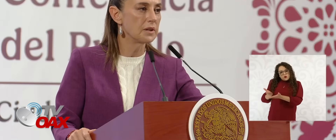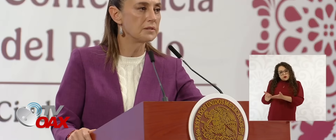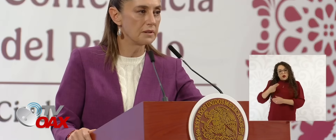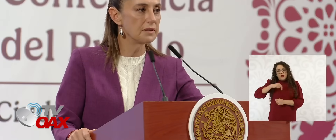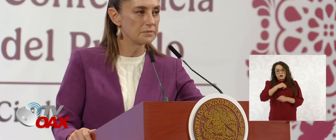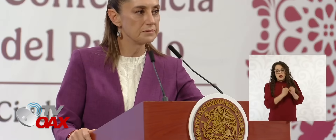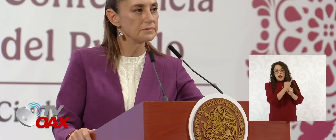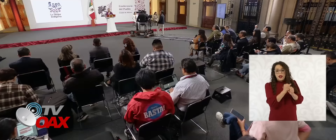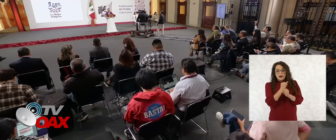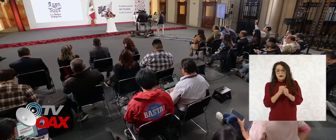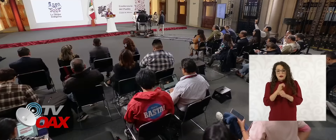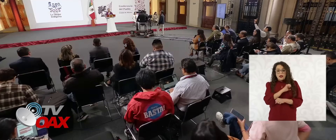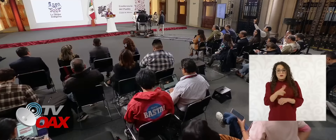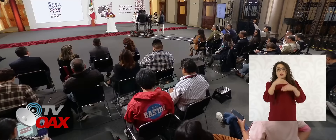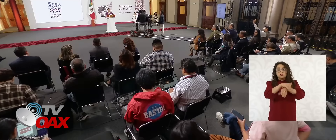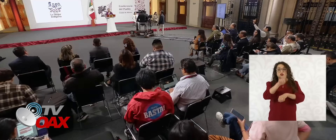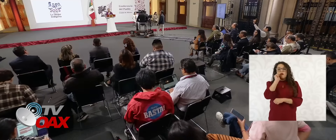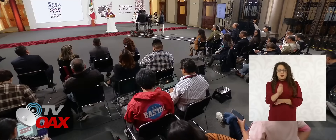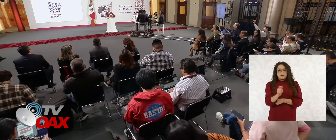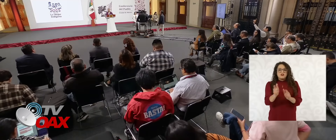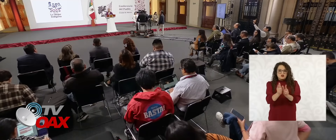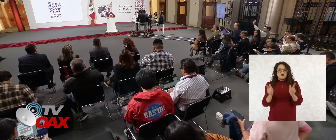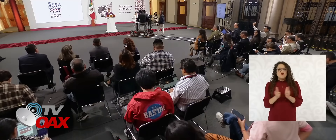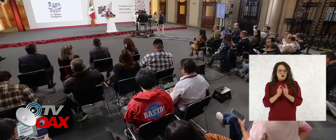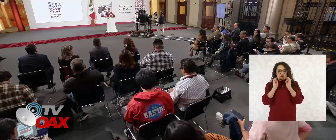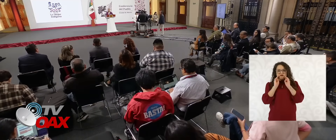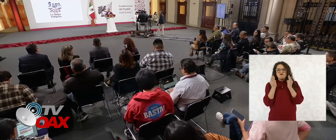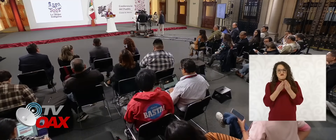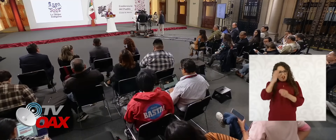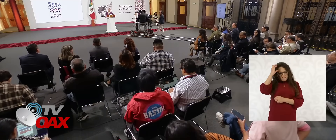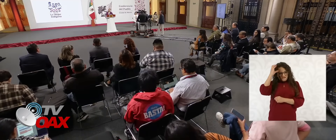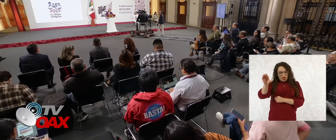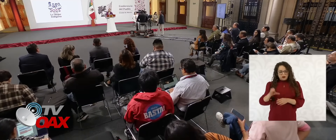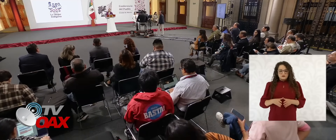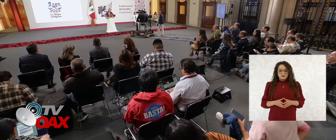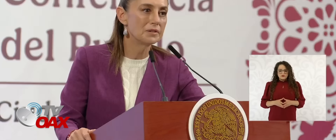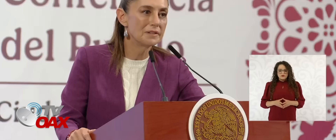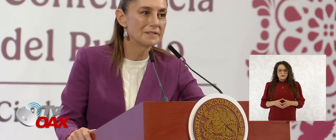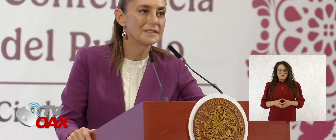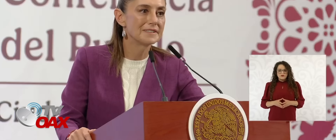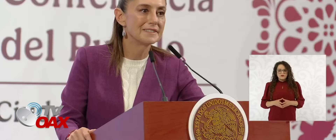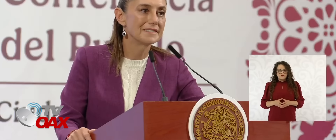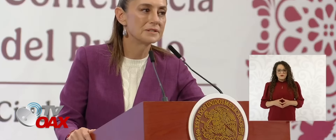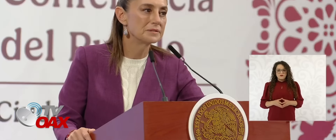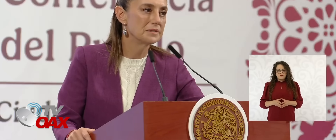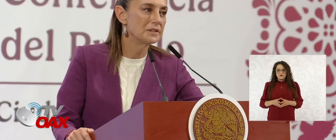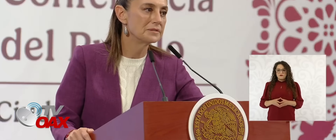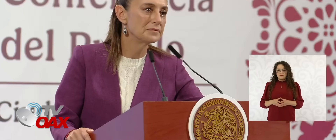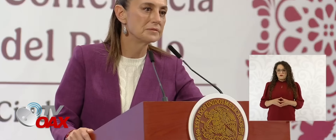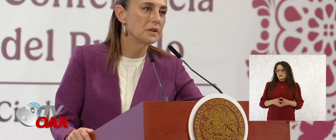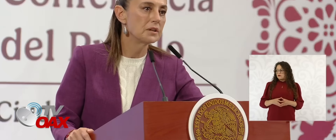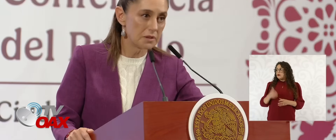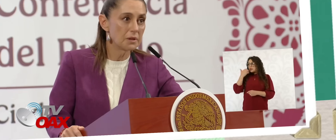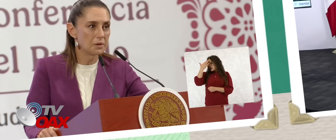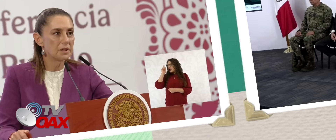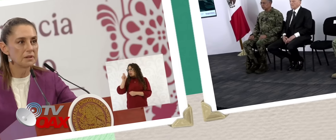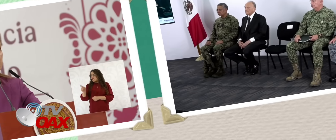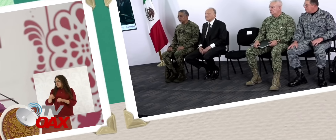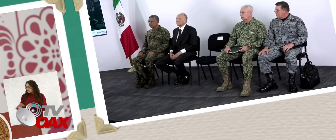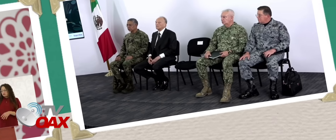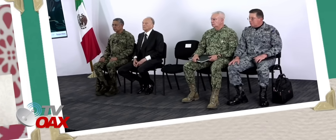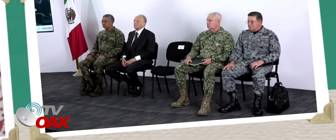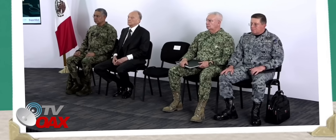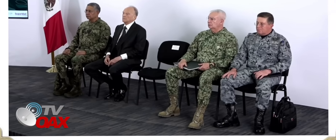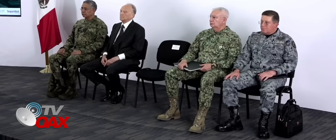organizada. Gracias. Perdón. No, bueno, pues eso no se puede decir, seguridad. Sí, sí, seguro. Como